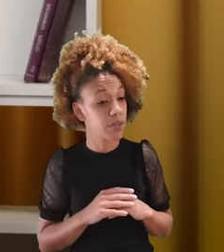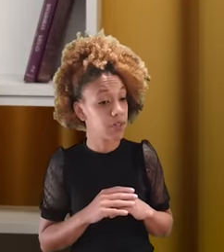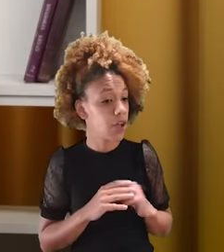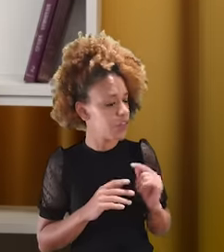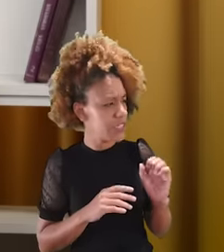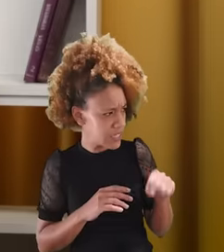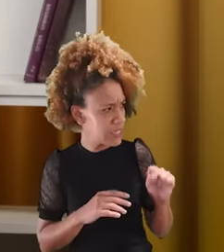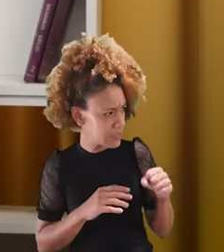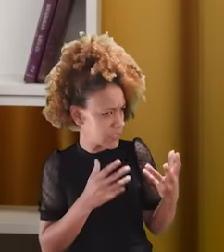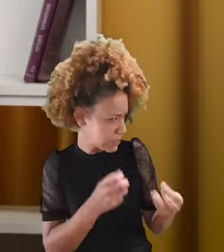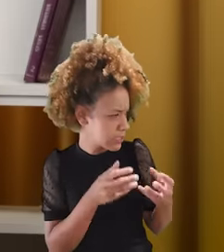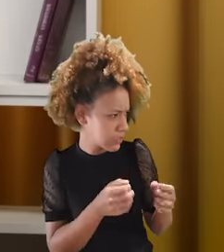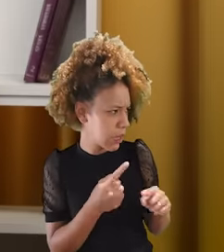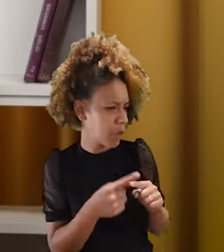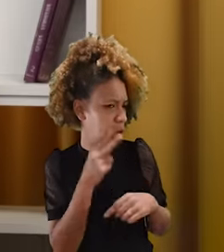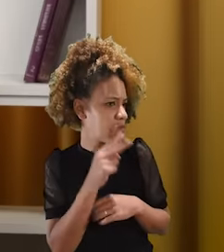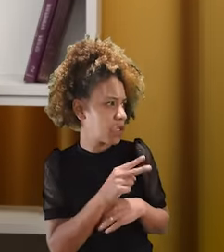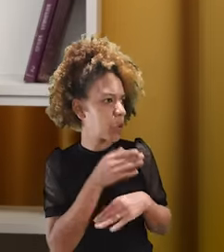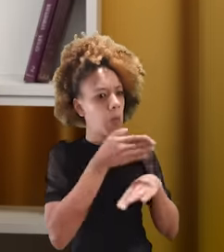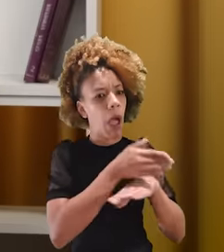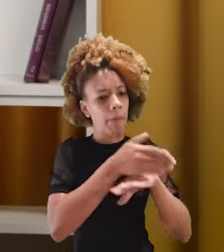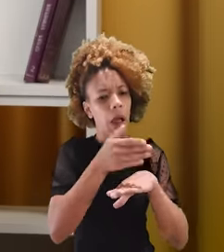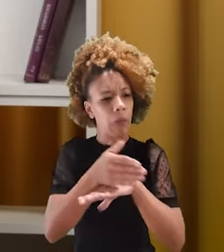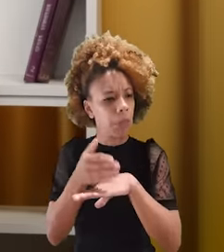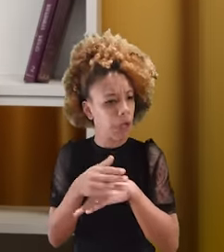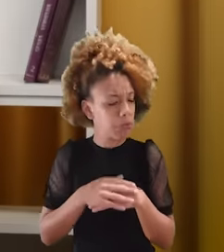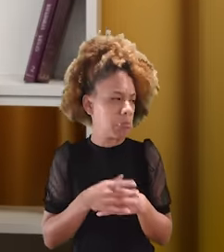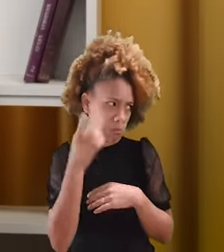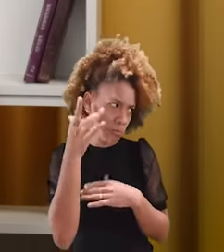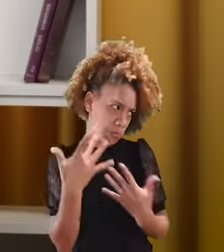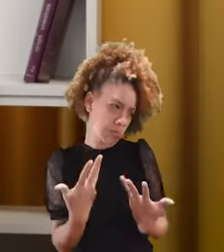fala muito sim porque eu vejo você fazendo muita coisa uhum muito talento obviamente Então você